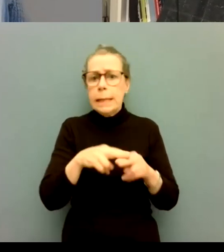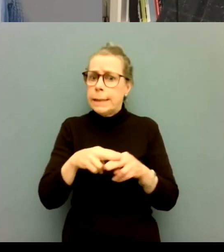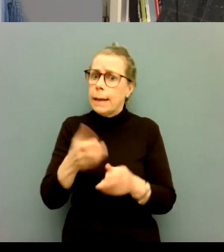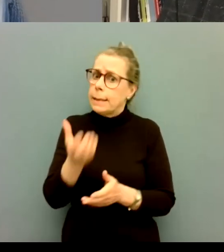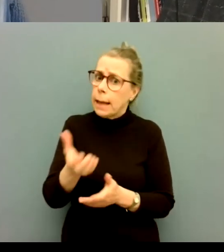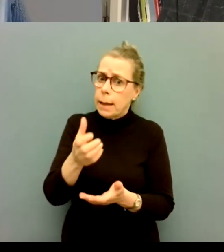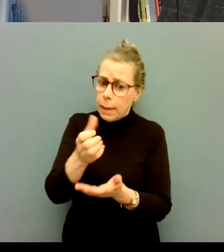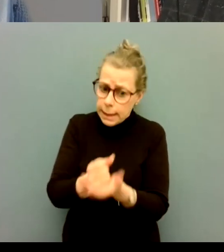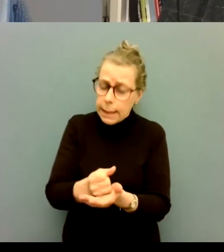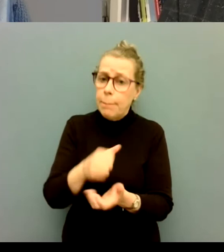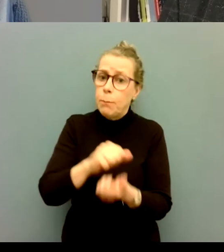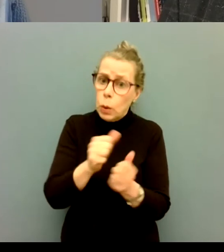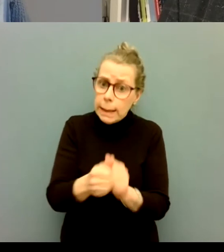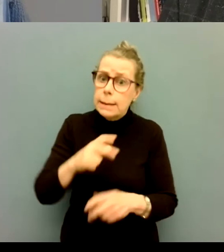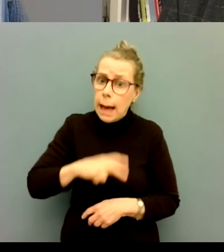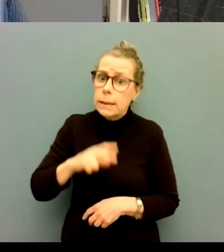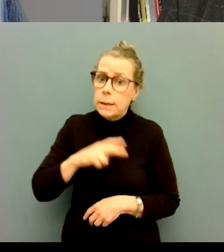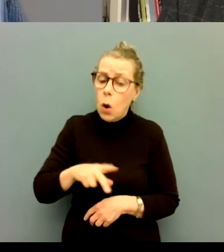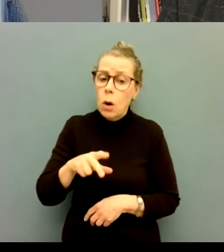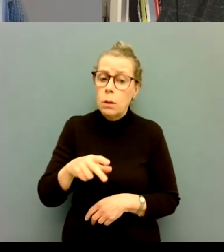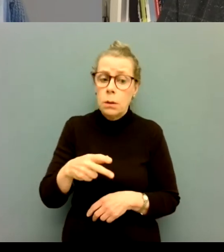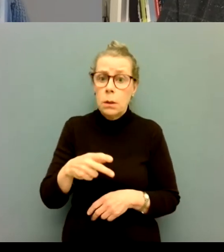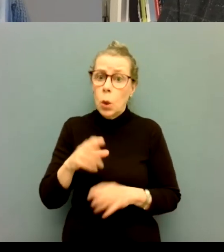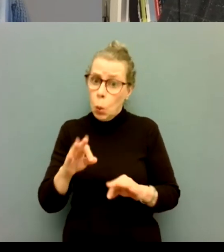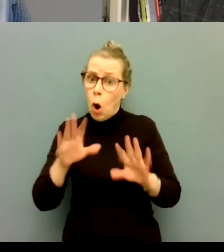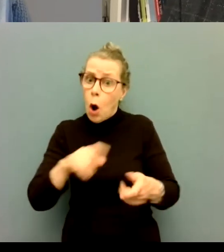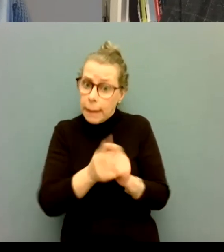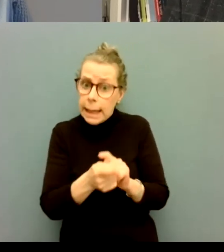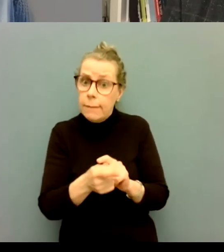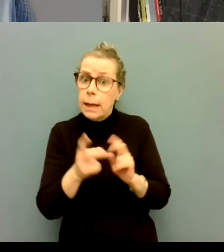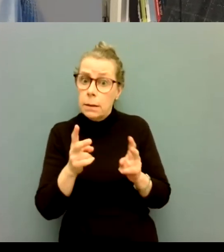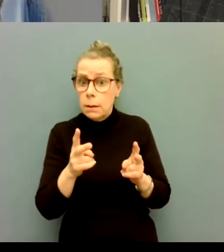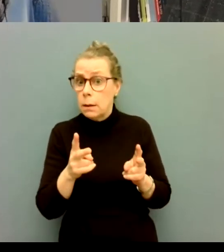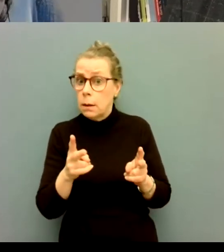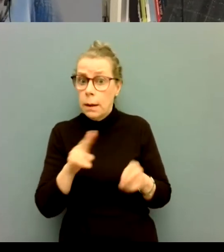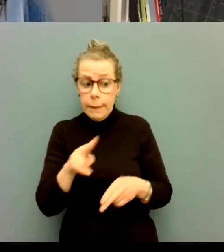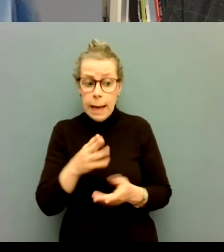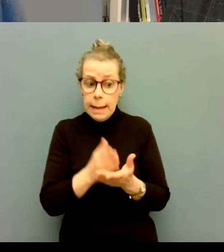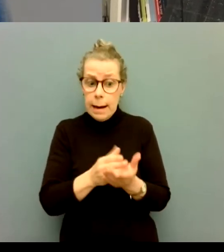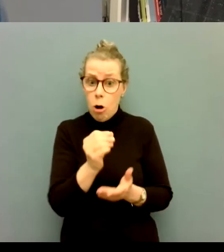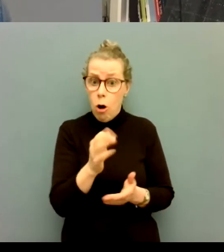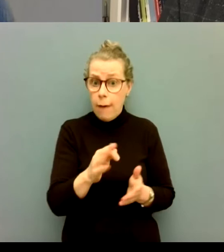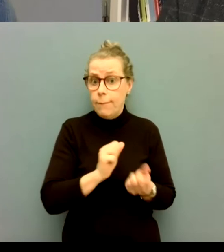Känner Centerpartiet ett politiskt ansvar för hur det faktiskt blivit så-